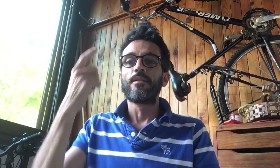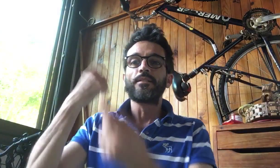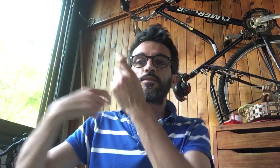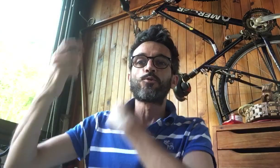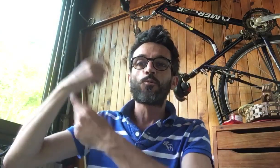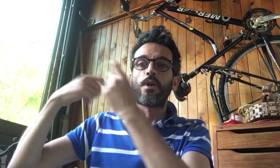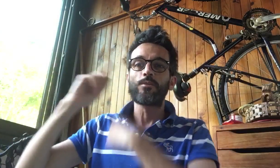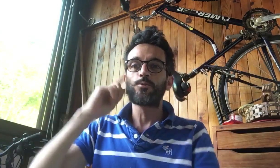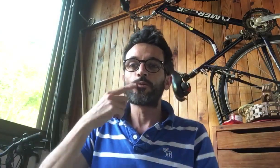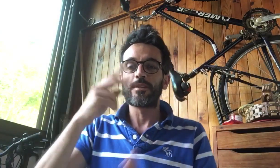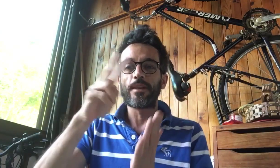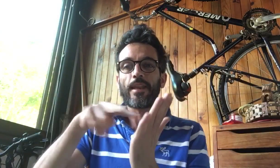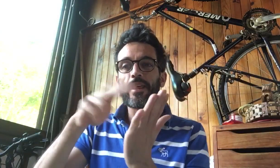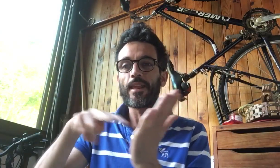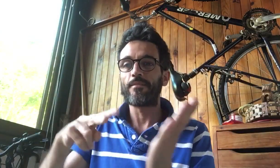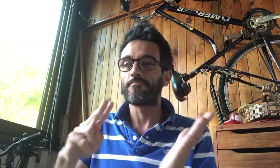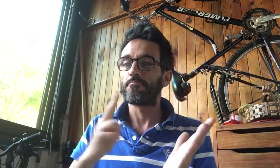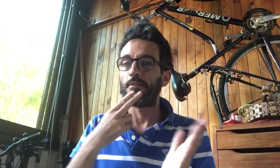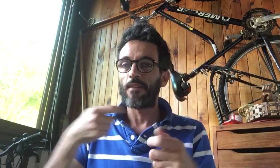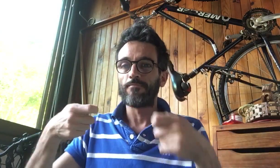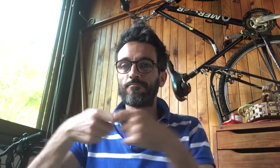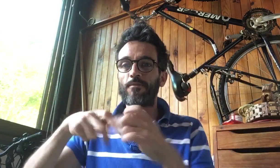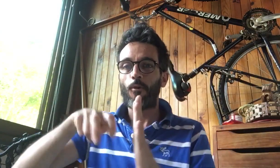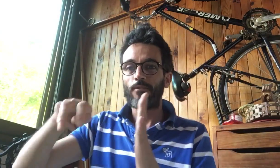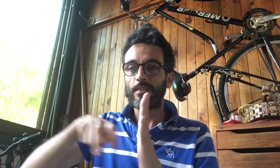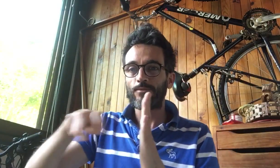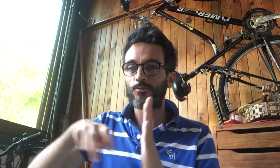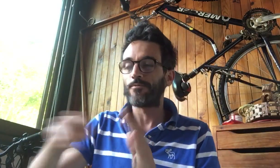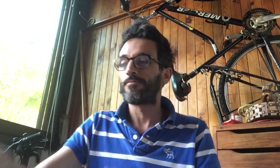Les lectures sur l'histoire des sourds c'est parfait pendant le confinement.